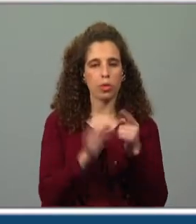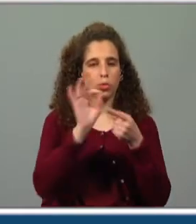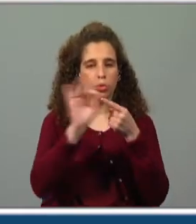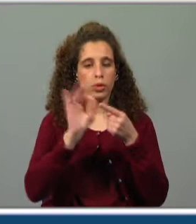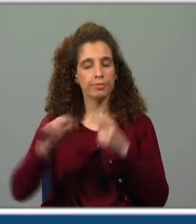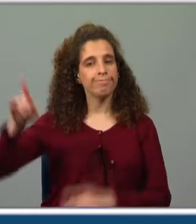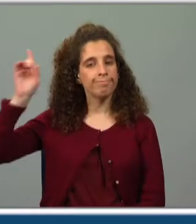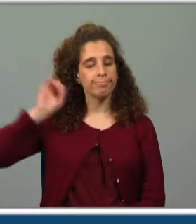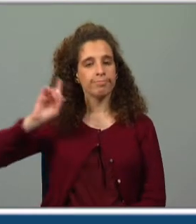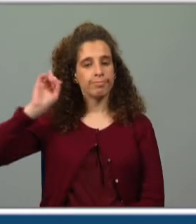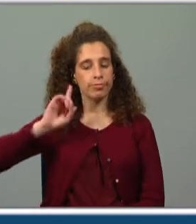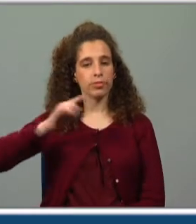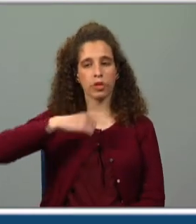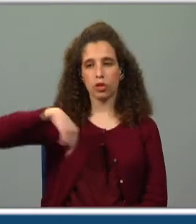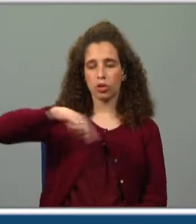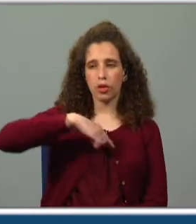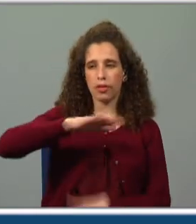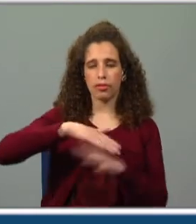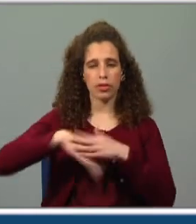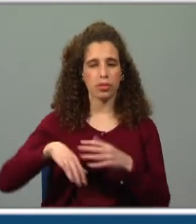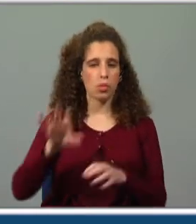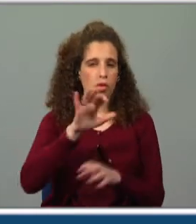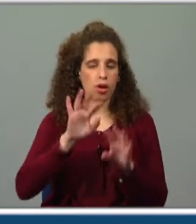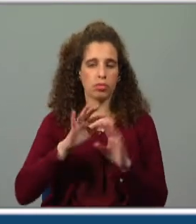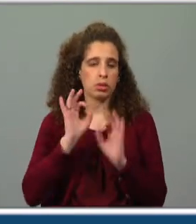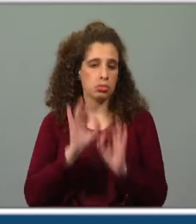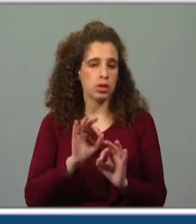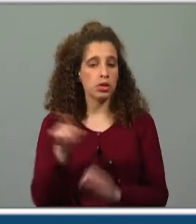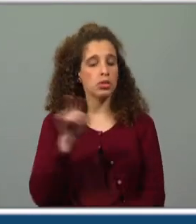que são importantes para nós fazermos uma forma correta e vocês também com 這對我們來說很重要一個正確的方法，你也有